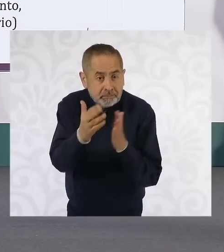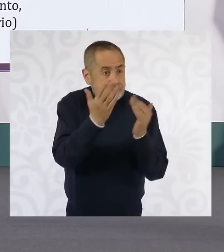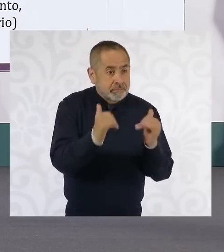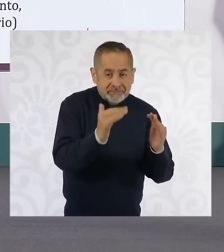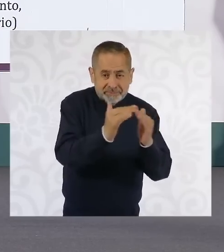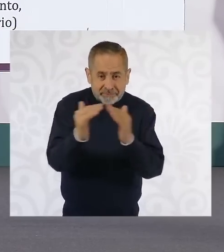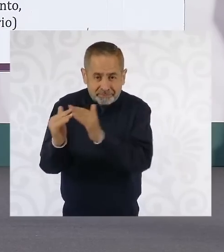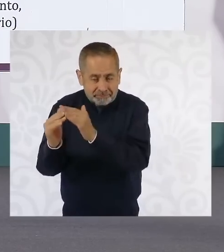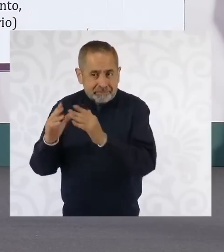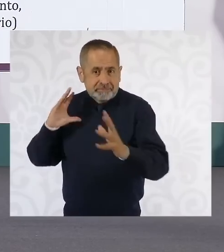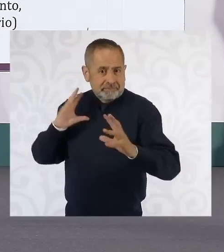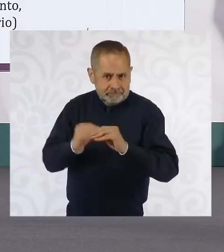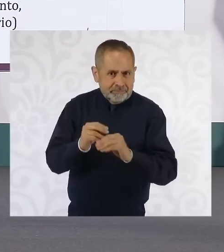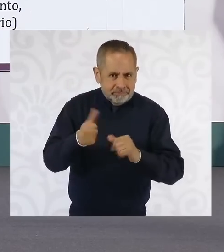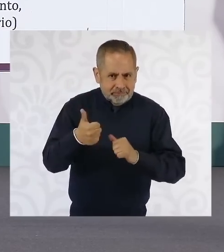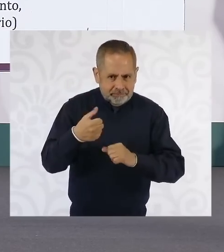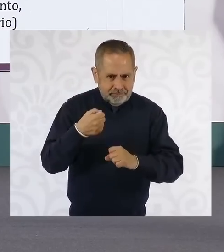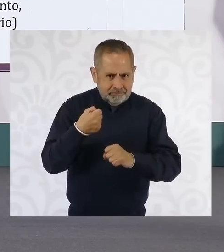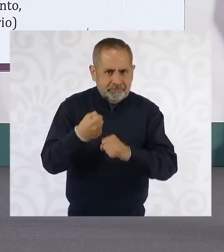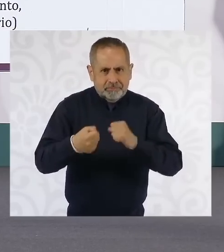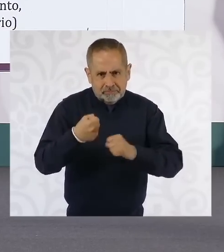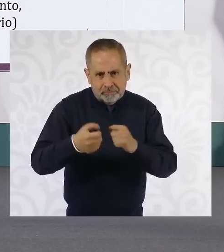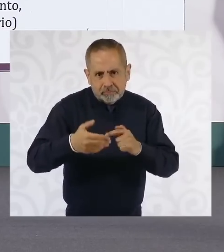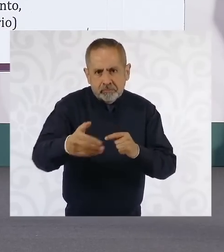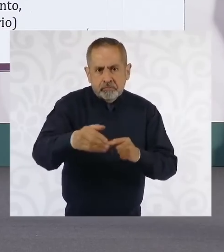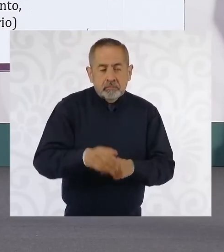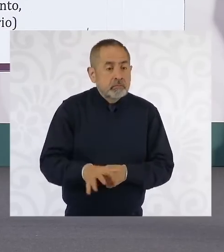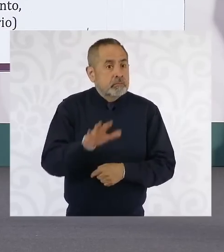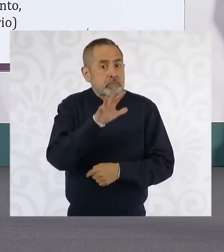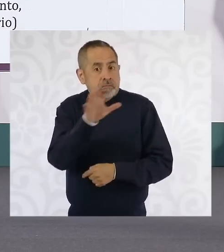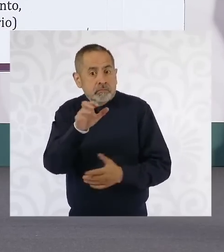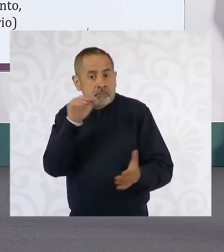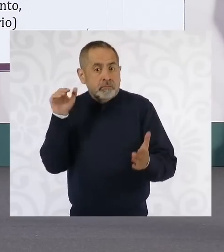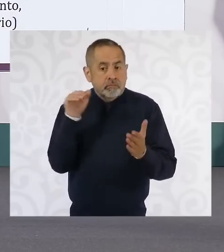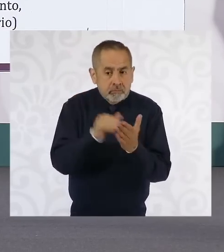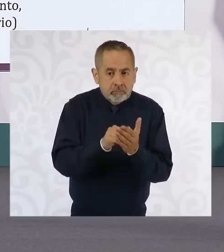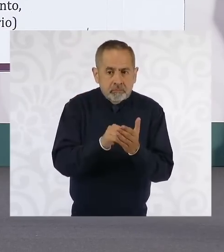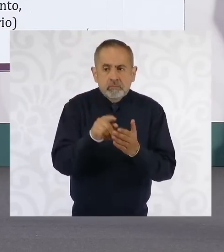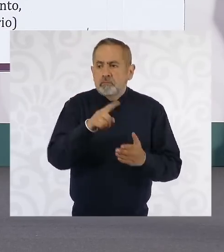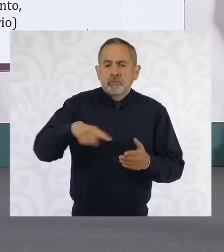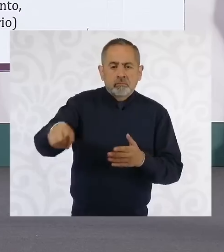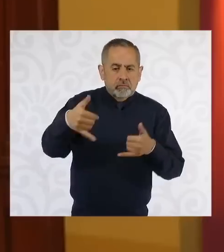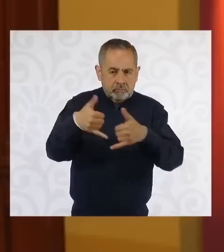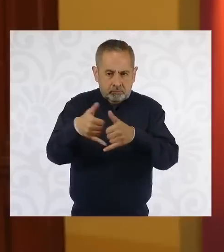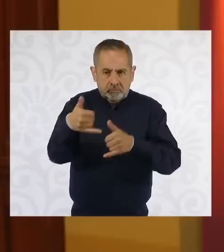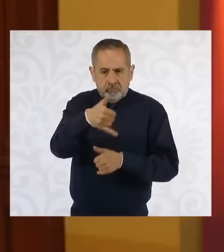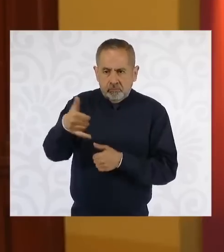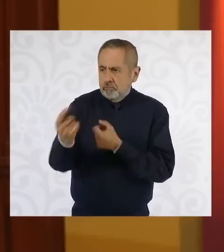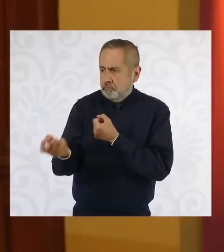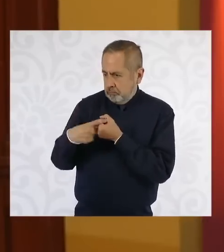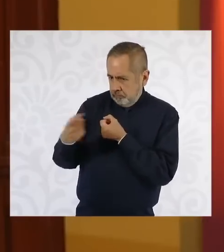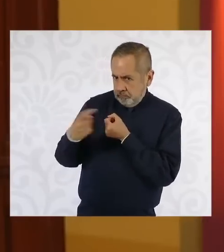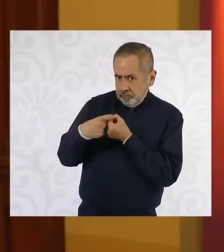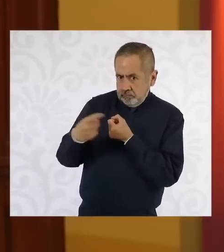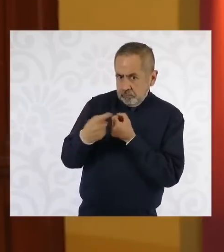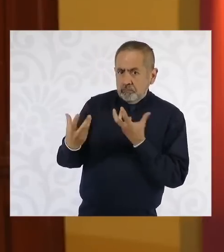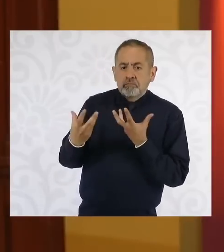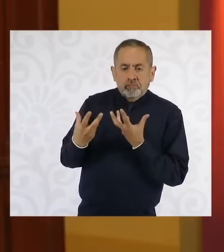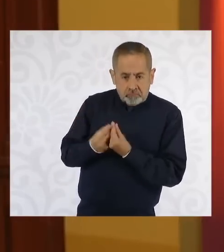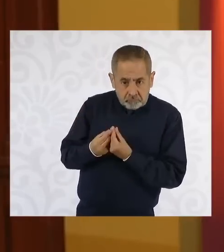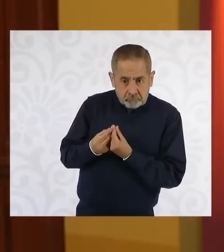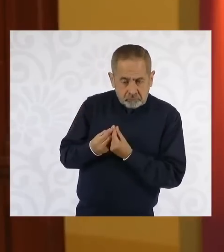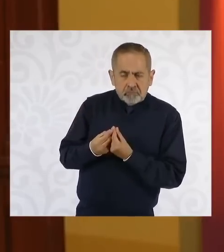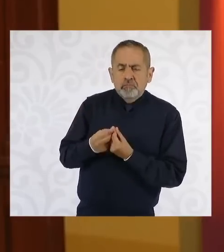de las cuales 5 para derechohabientes del Infonavit que perciban ingresos entre uno